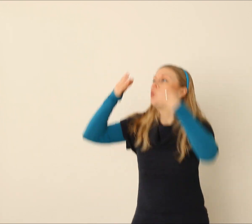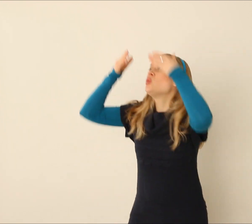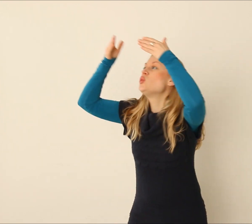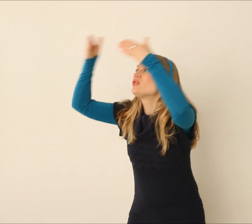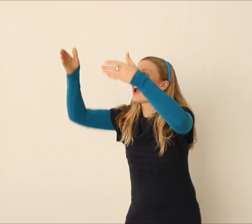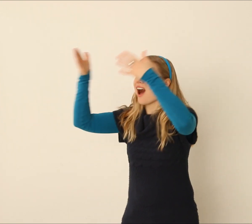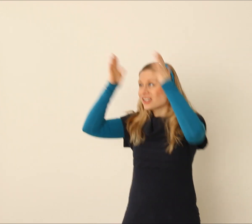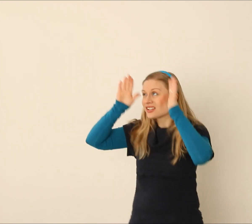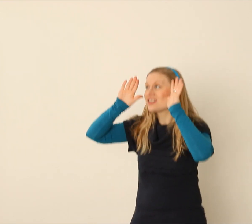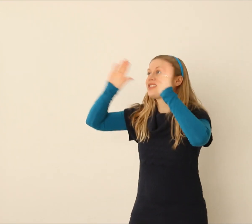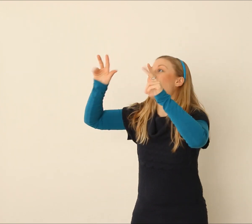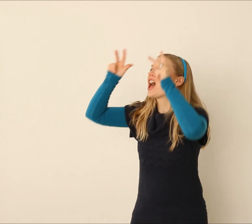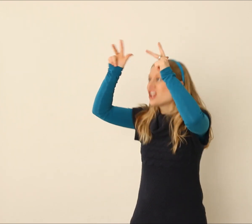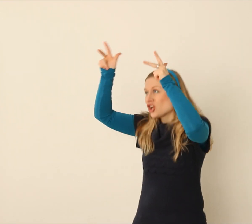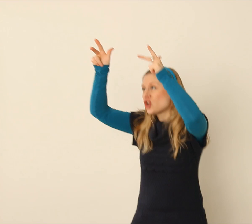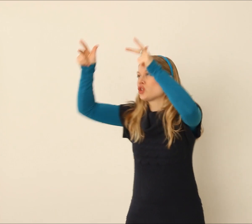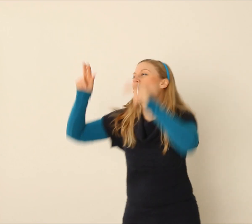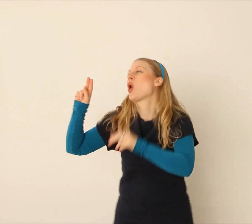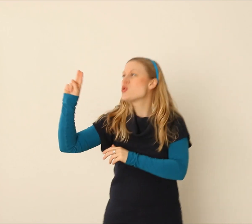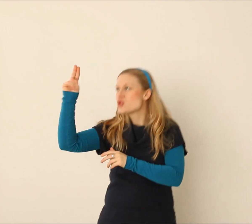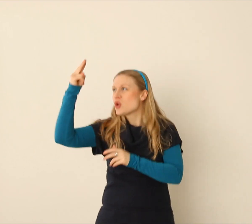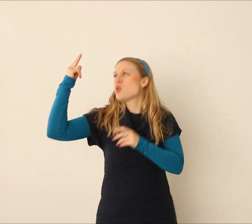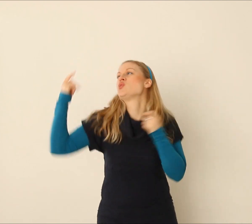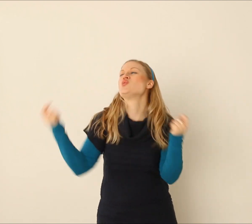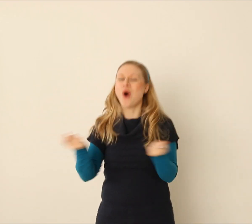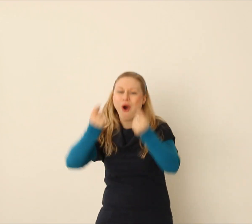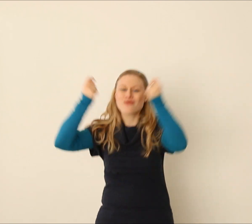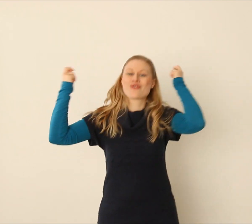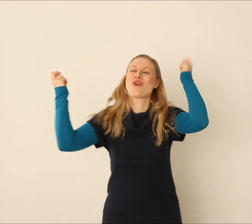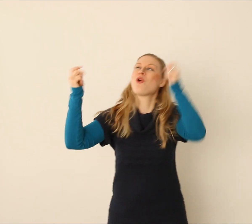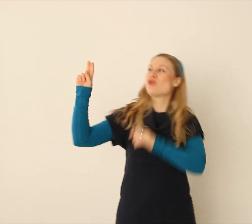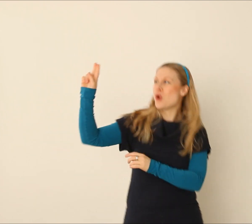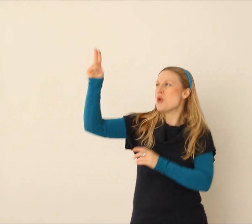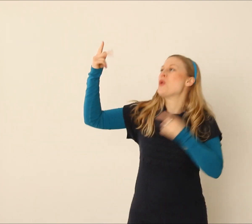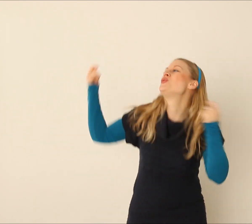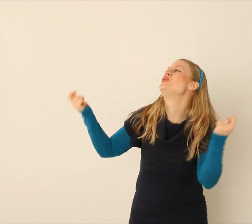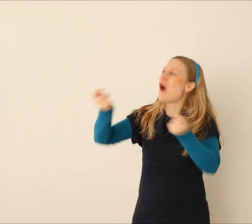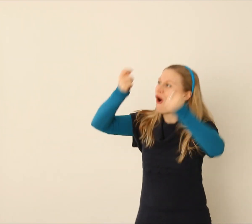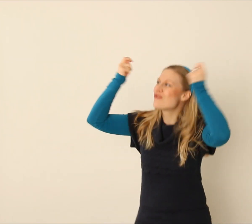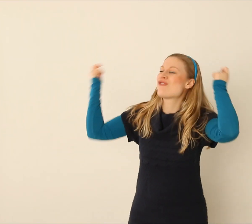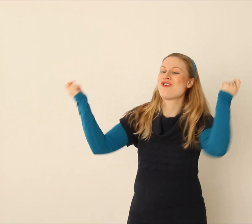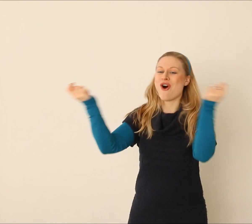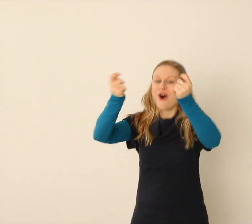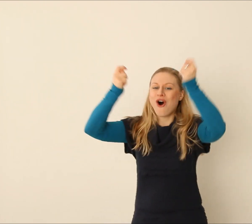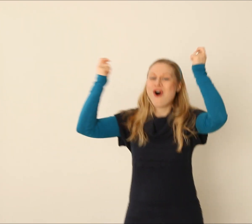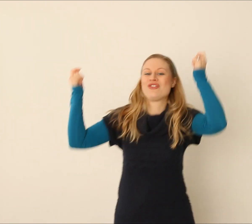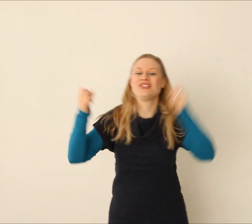U draagt de zegekroon; U overwon, U overwon!